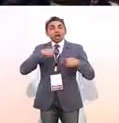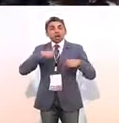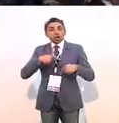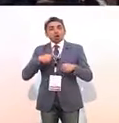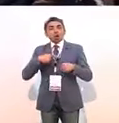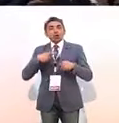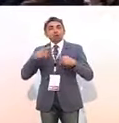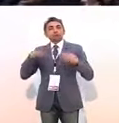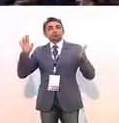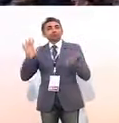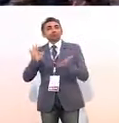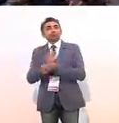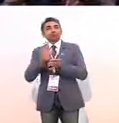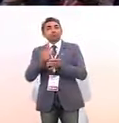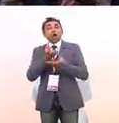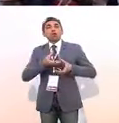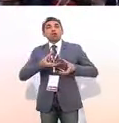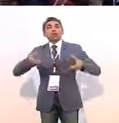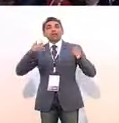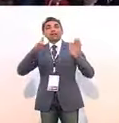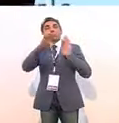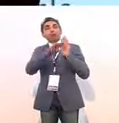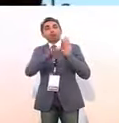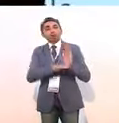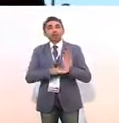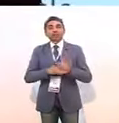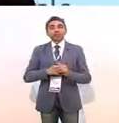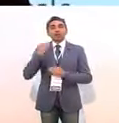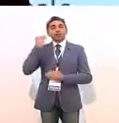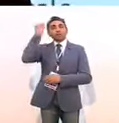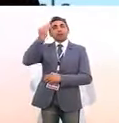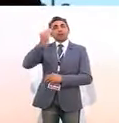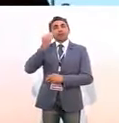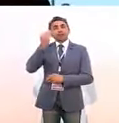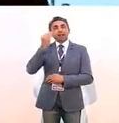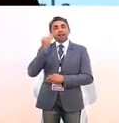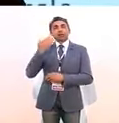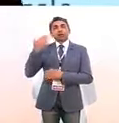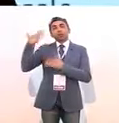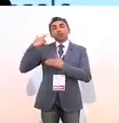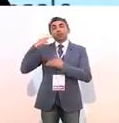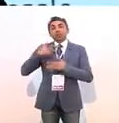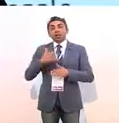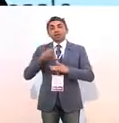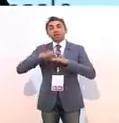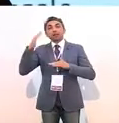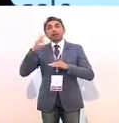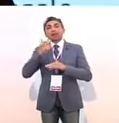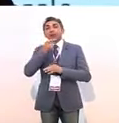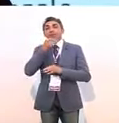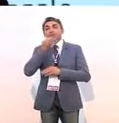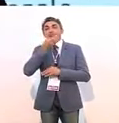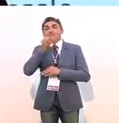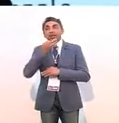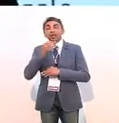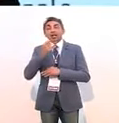la nostra conferenza programmatica, pensando naturalmente a ciò che accade in tutta la